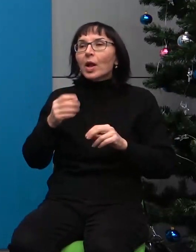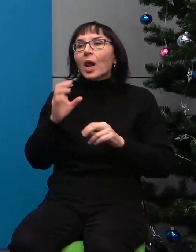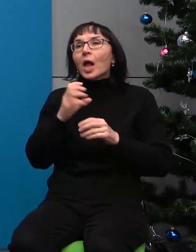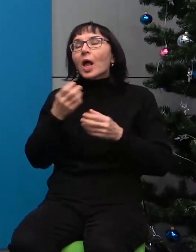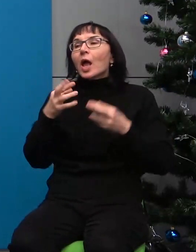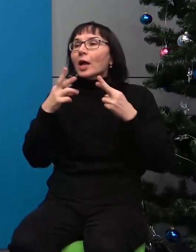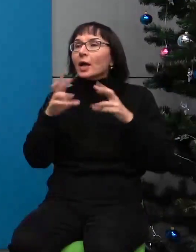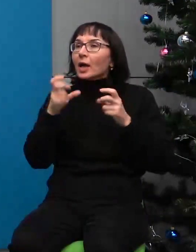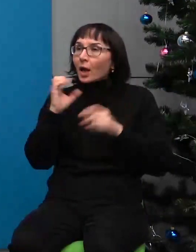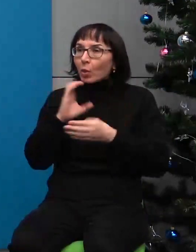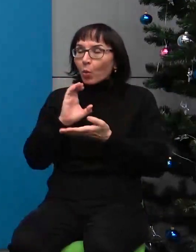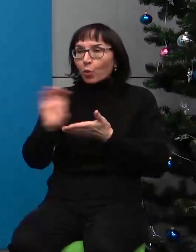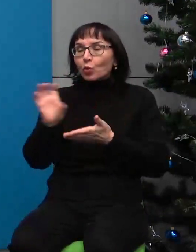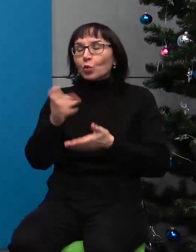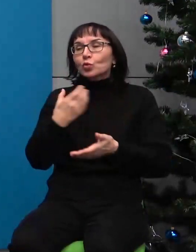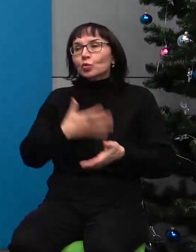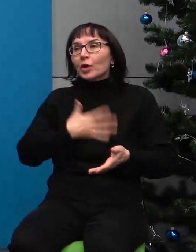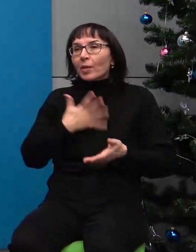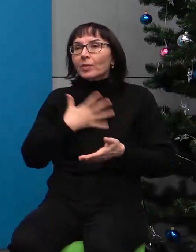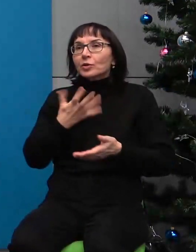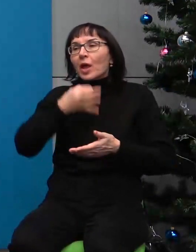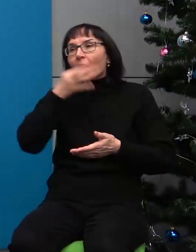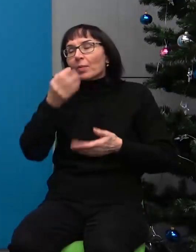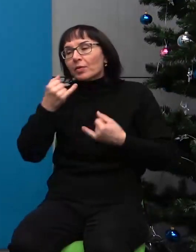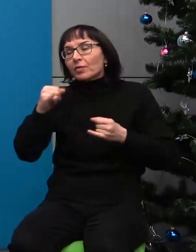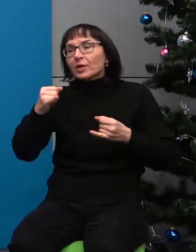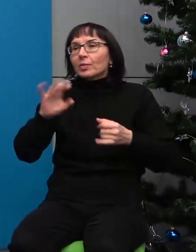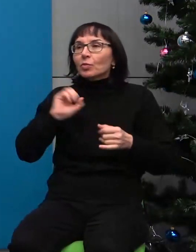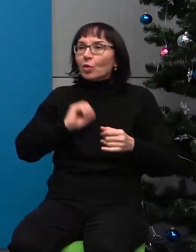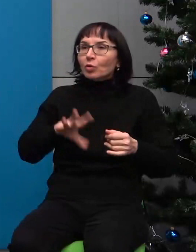ale jednak na jakimś poziomie tę historię potrafimy opowiedzieć.